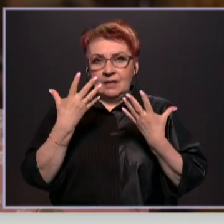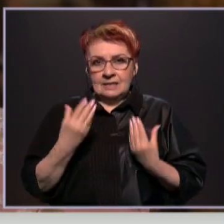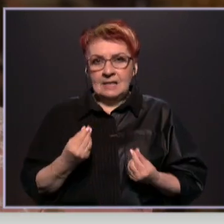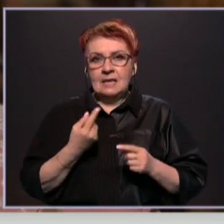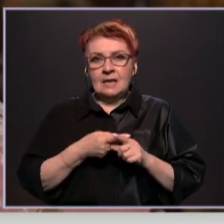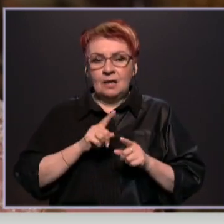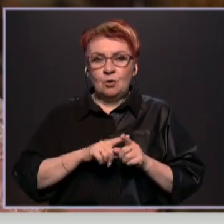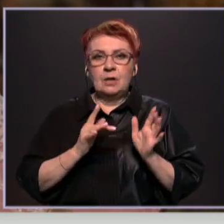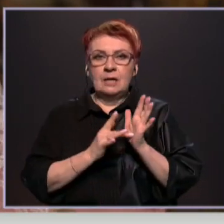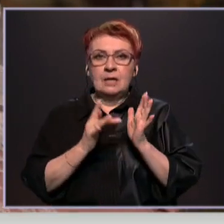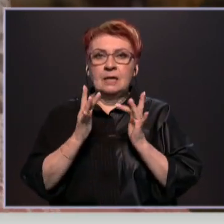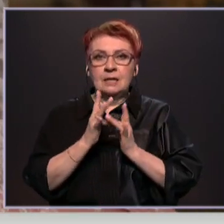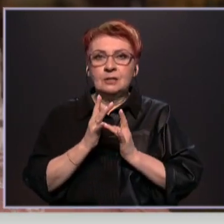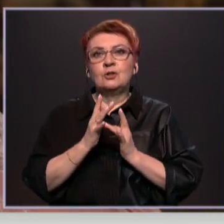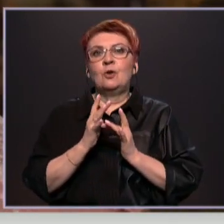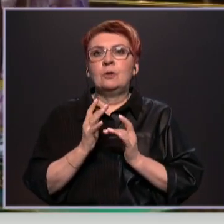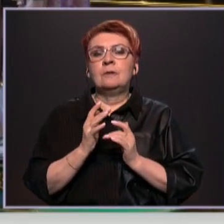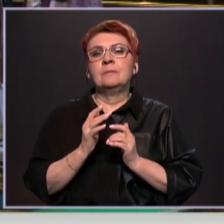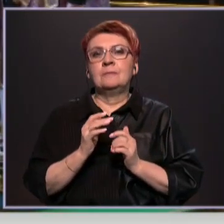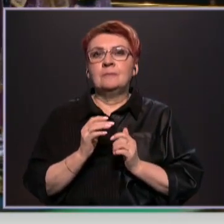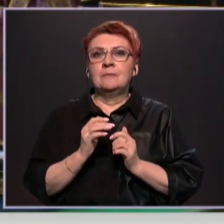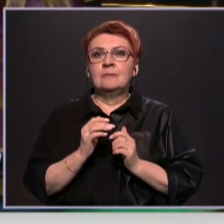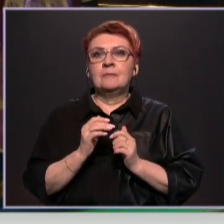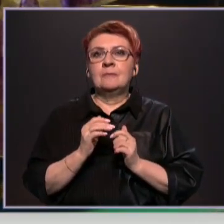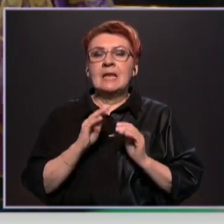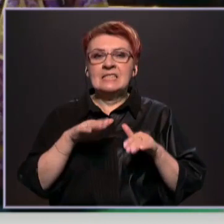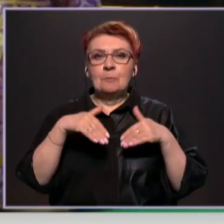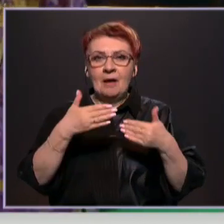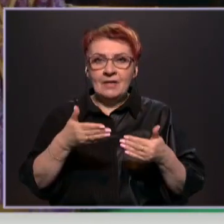Иисус Христос заповедовал прощаться всем в четверг в Москве в храме Христа Спасителя